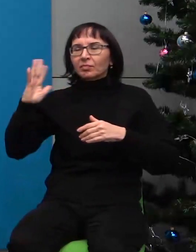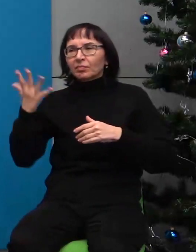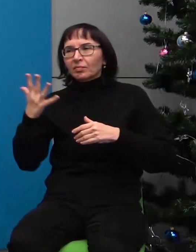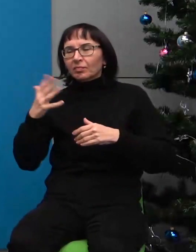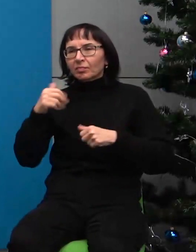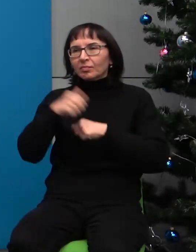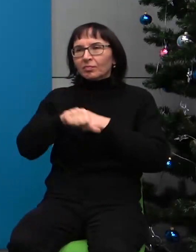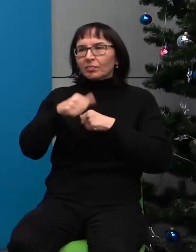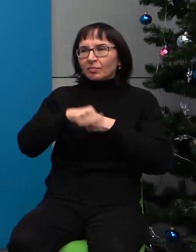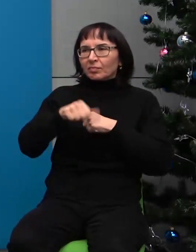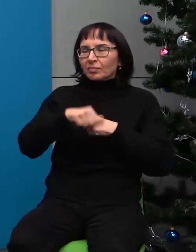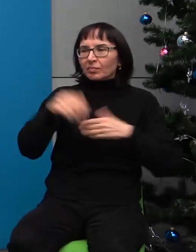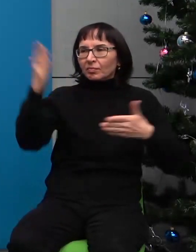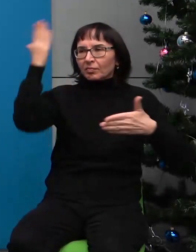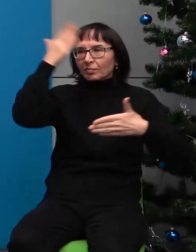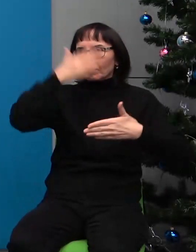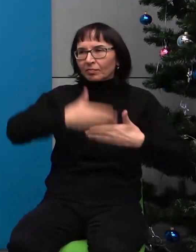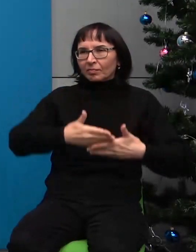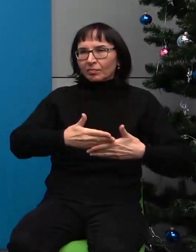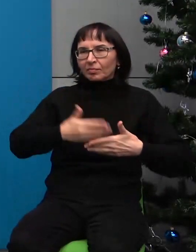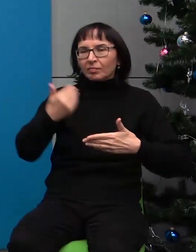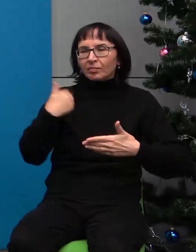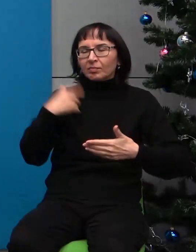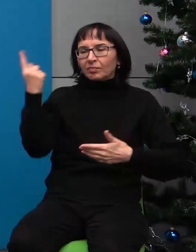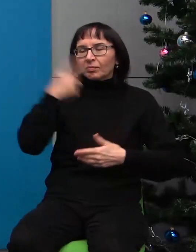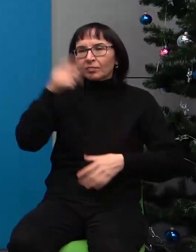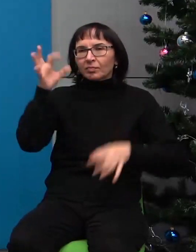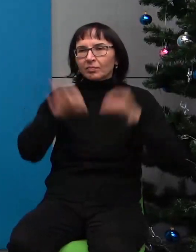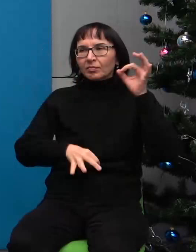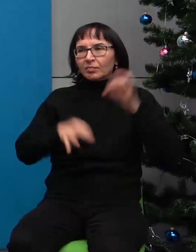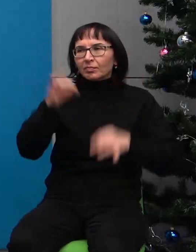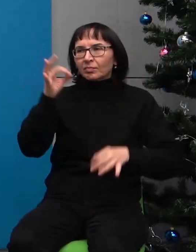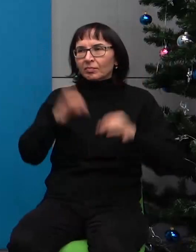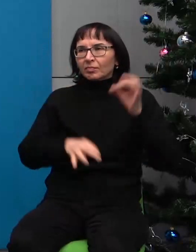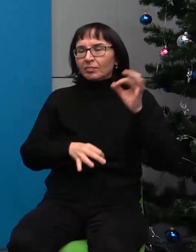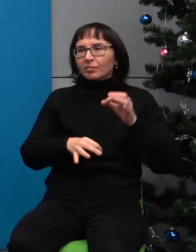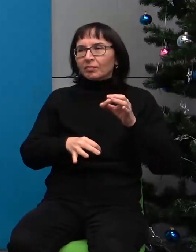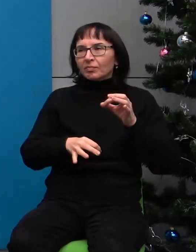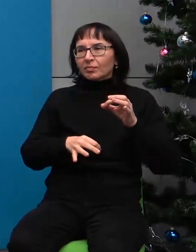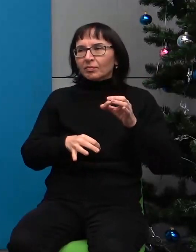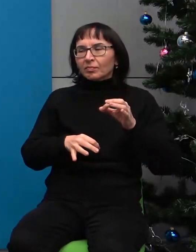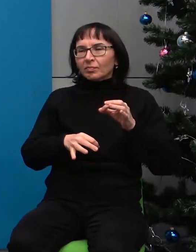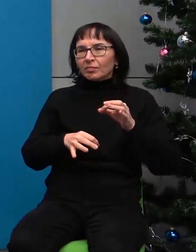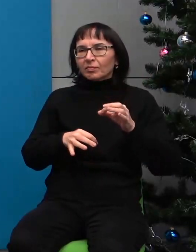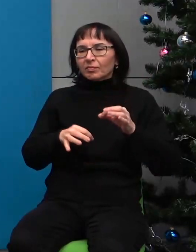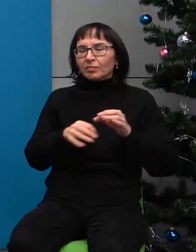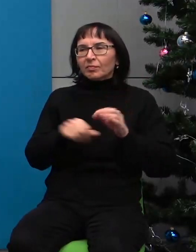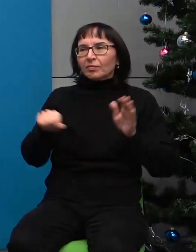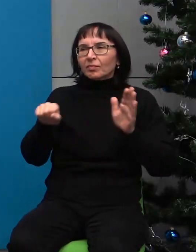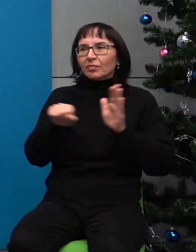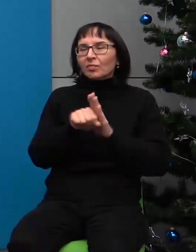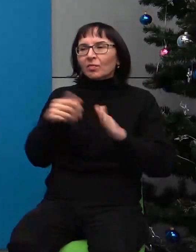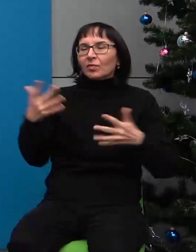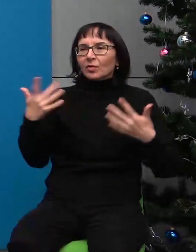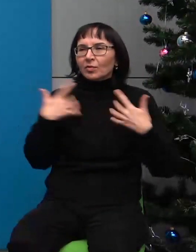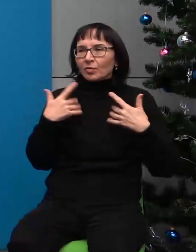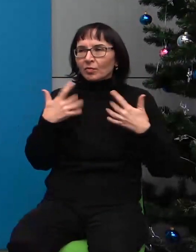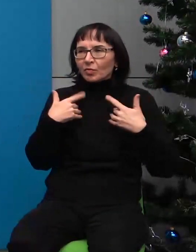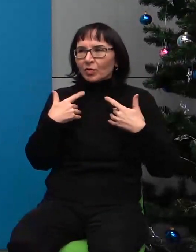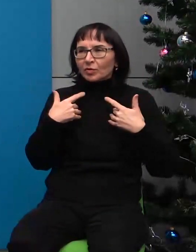Po północy wydano wyrok skazujący Klausa Barbie na duży wocie. Co było i tak łaskawym.